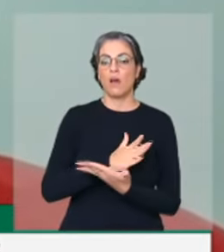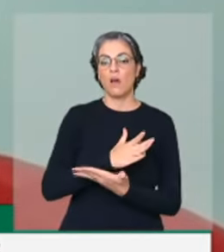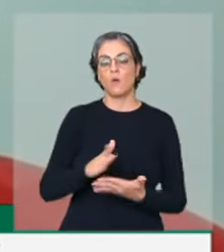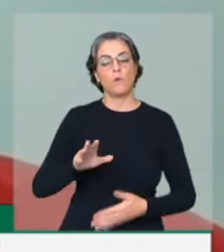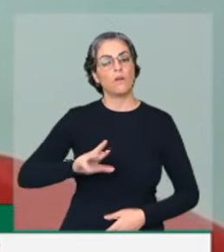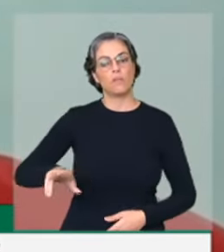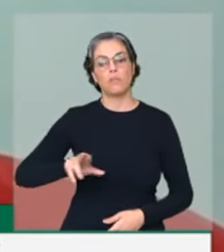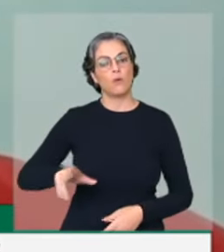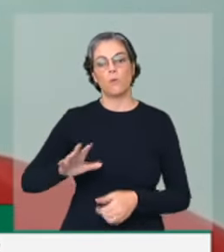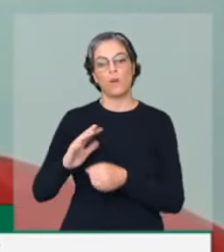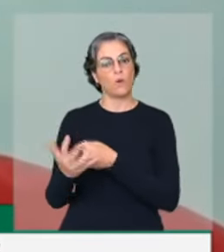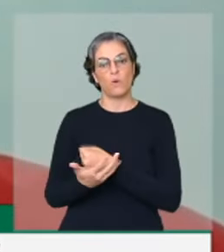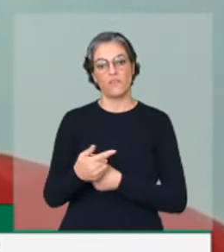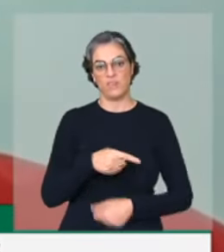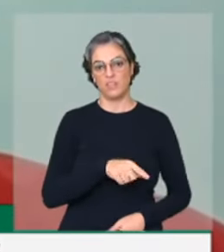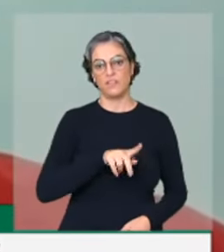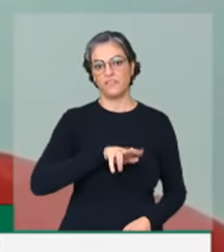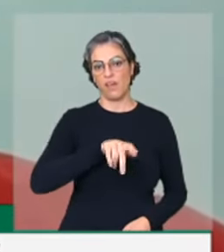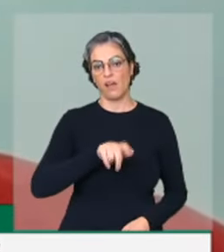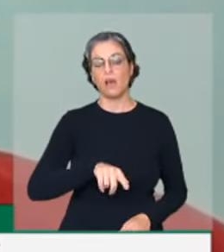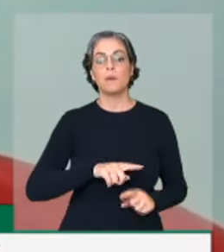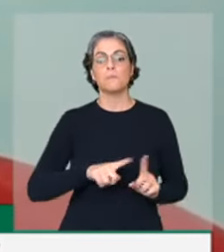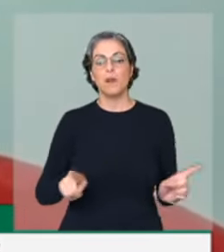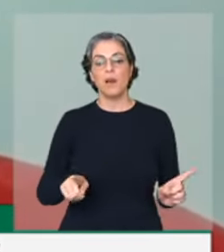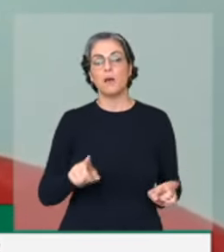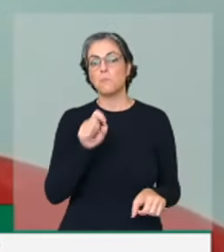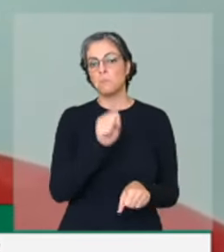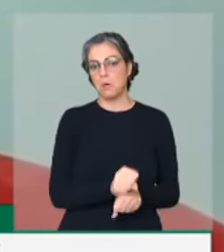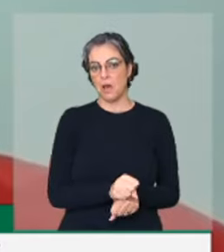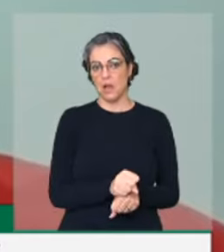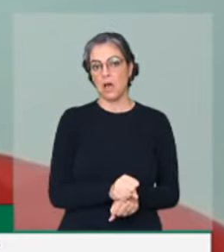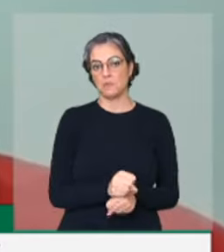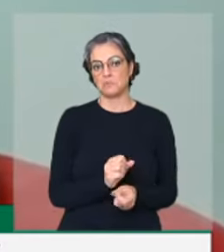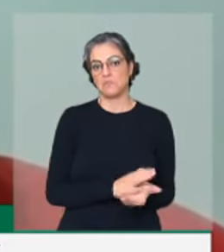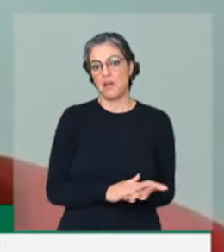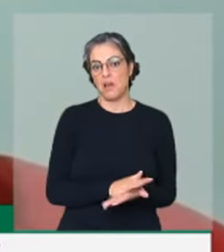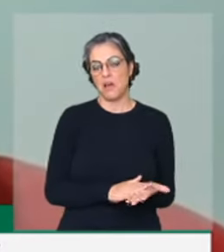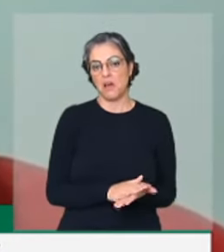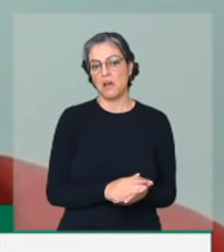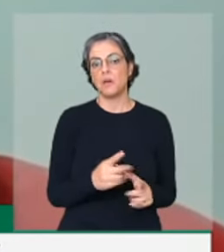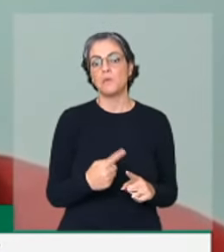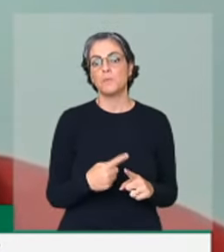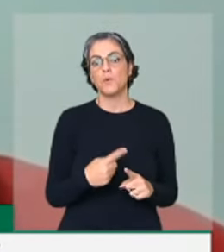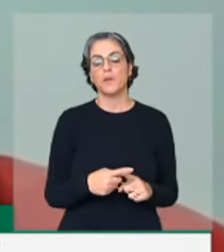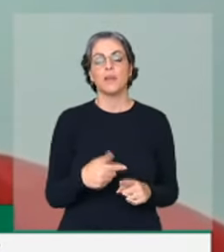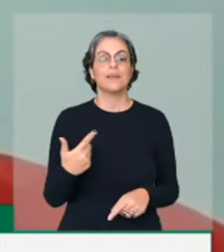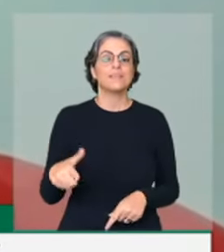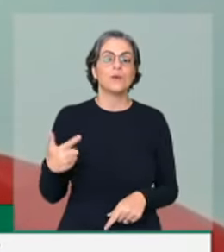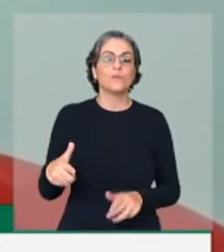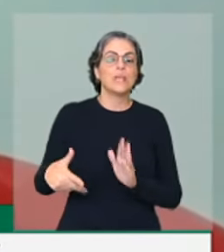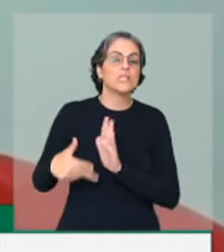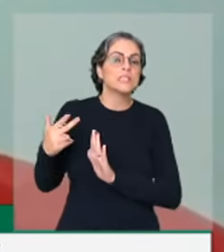ESTÃO PARADOS... POR SUSPENSÃO DE CIRURGIAS ELETIVAS E OUTROS PROCEDIMENTOS. E É EM FUNÇÃO DISSO QUE TENHA